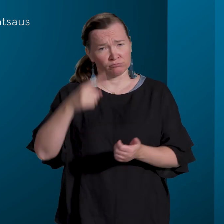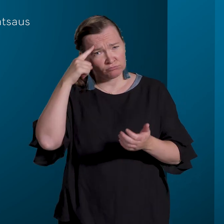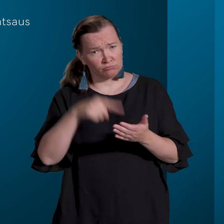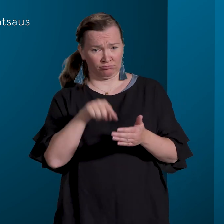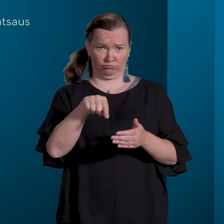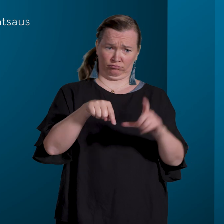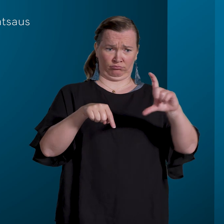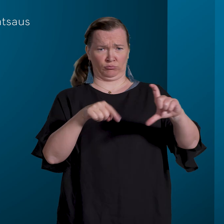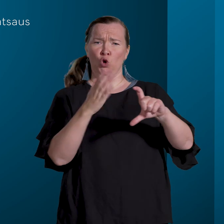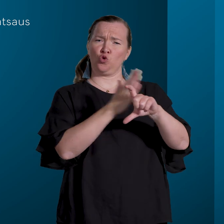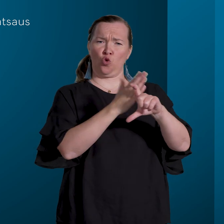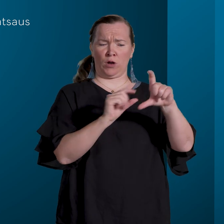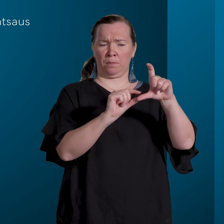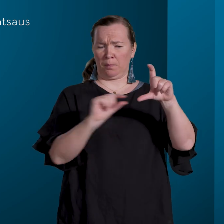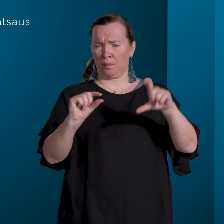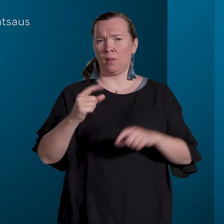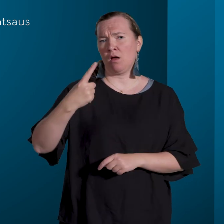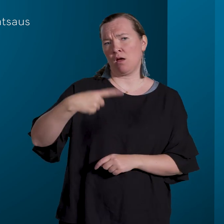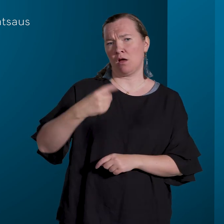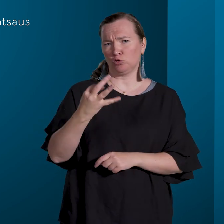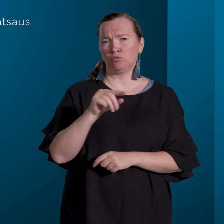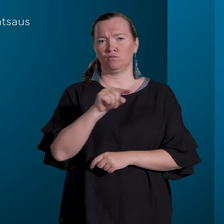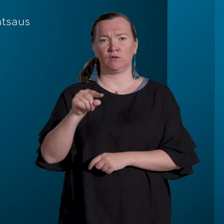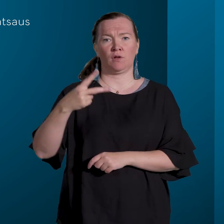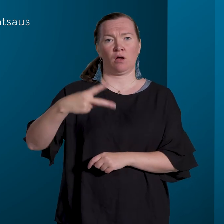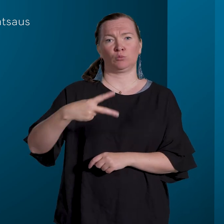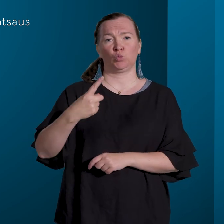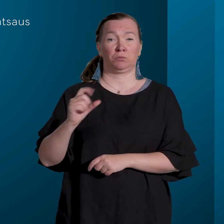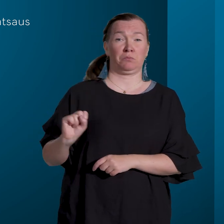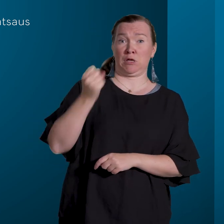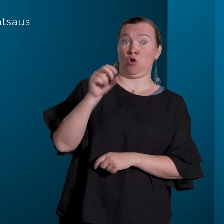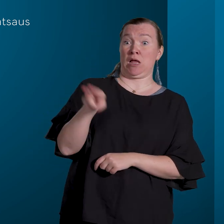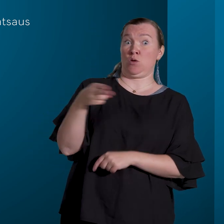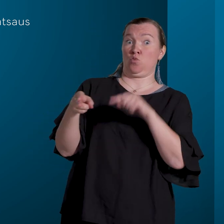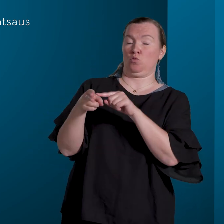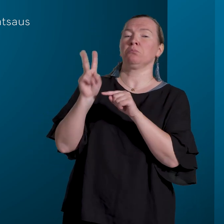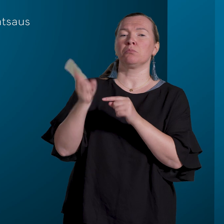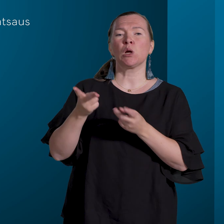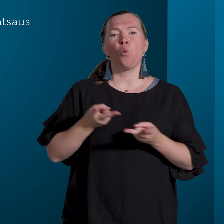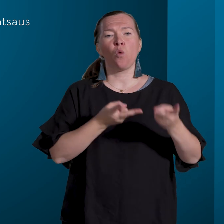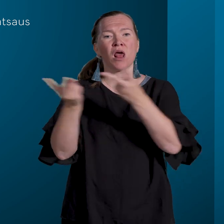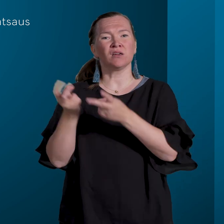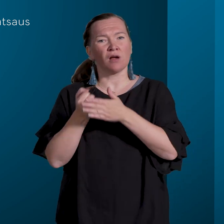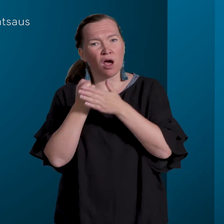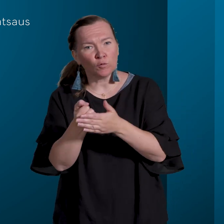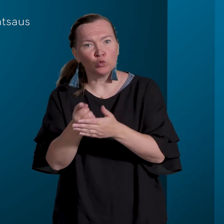Näistä n. 18–21 miljoonaa euroa tulee kohdistumaan yleisavustuksiin -